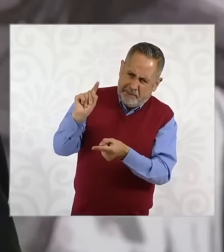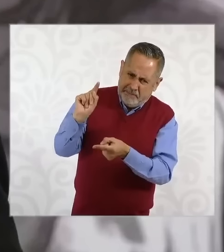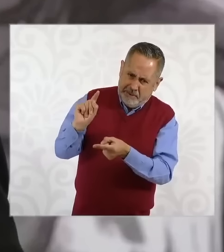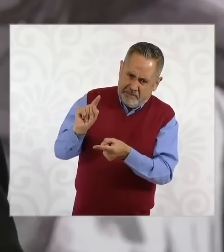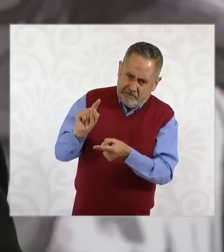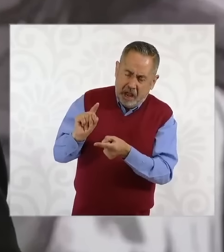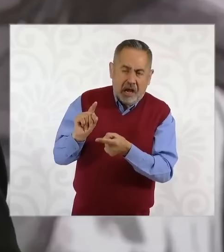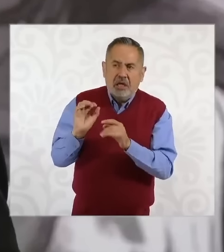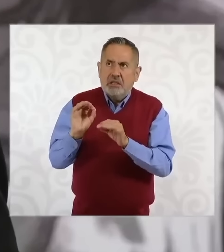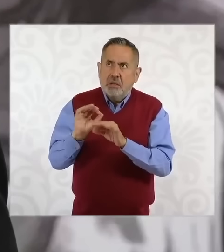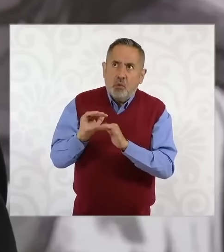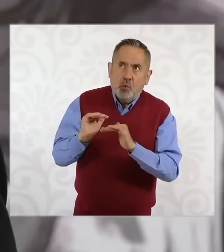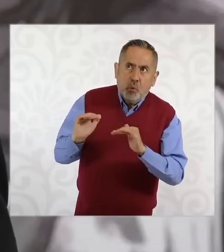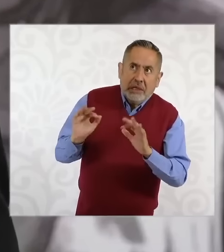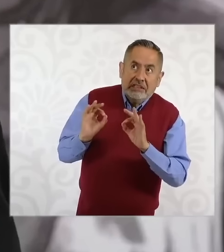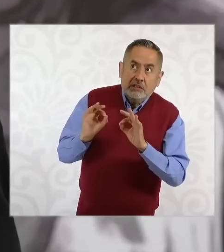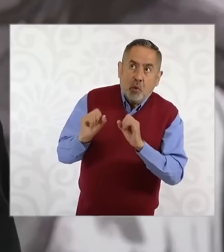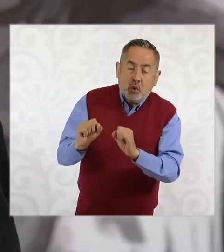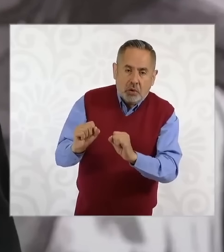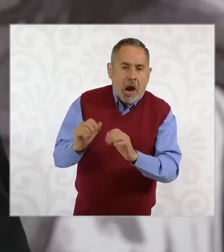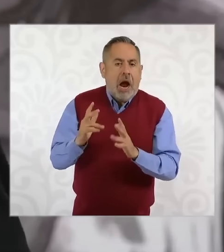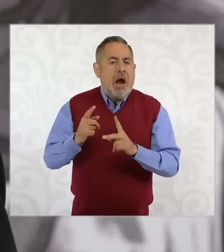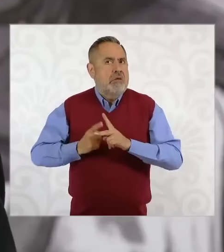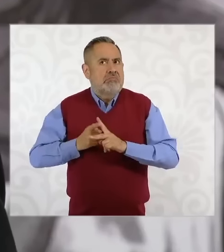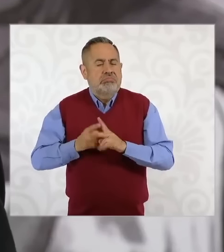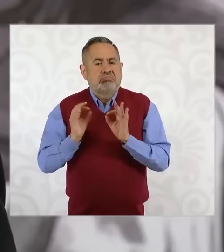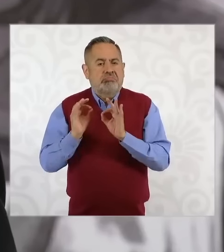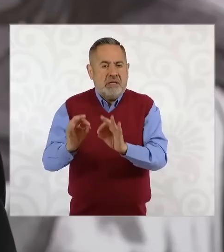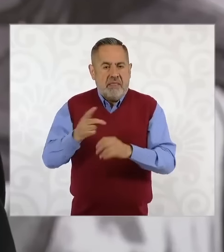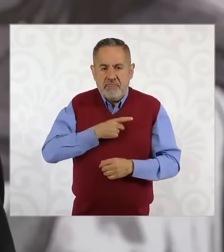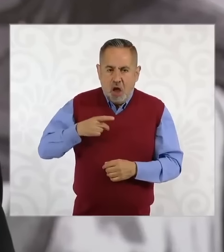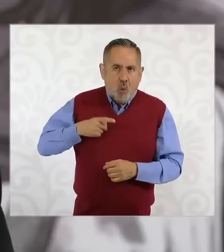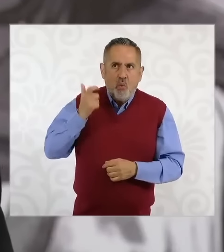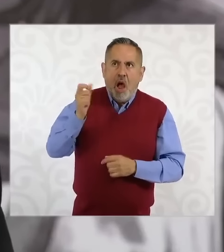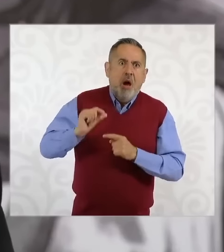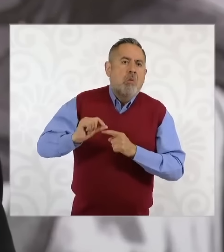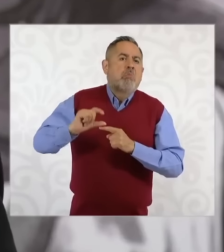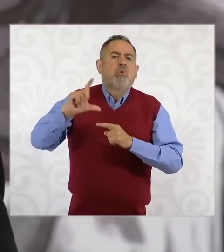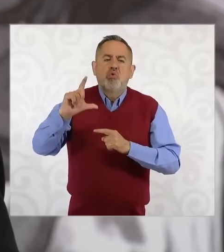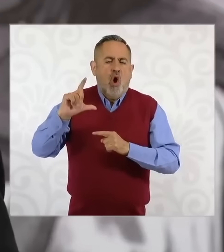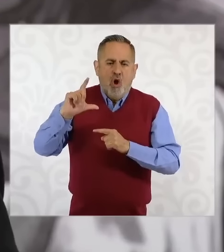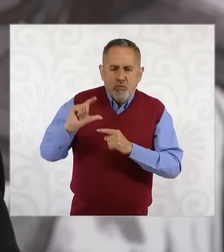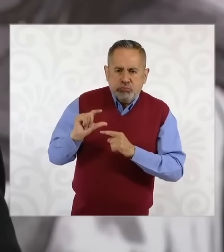de estabilización de los de las métricas de la de la deuda de la deuda pública. La deuda pública en